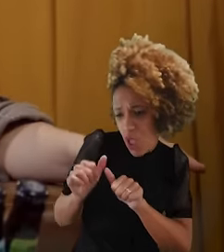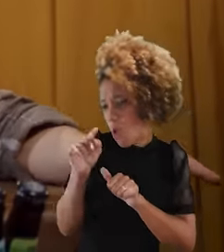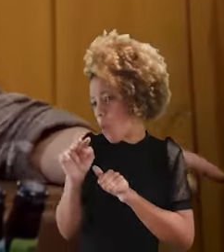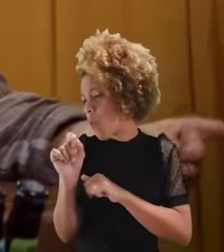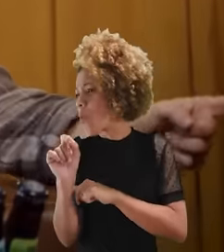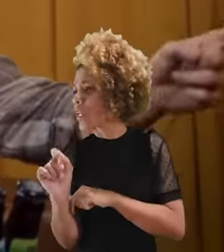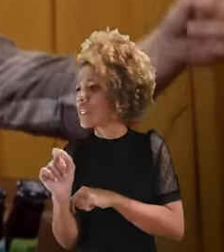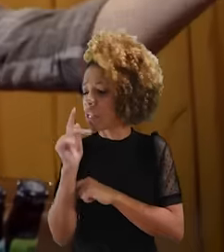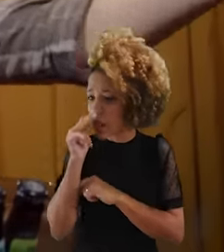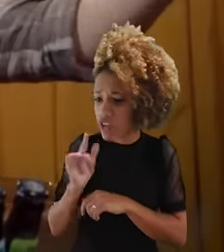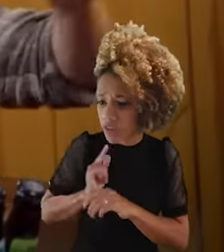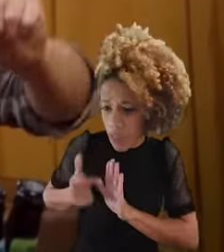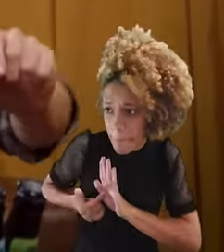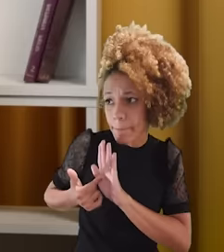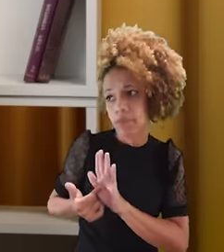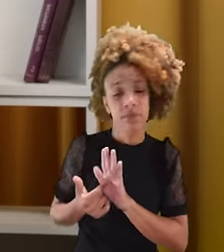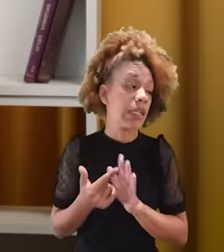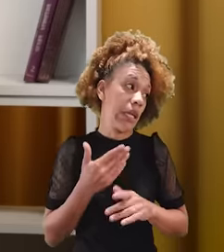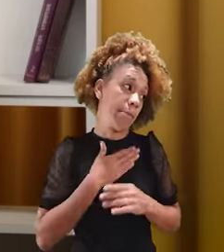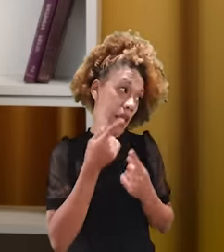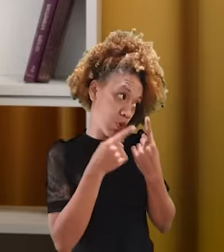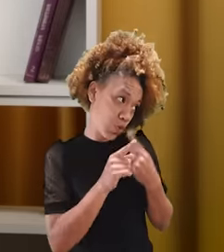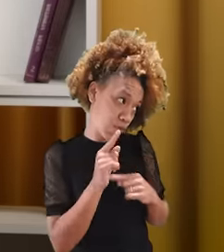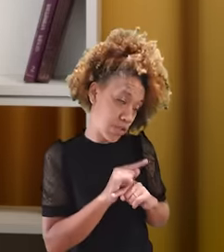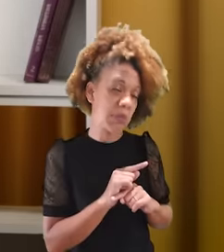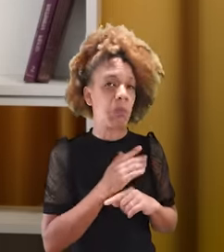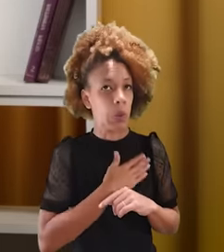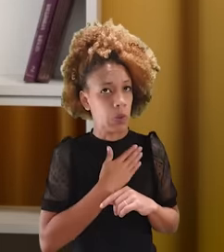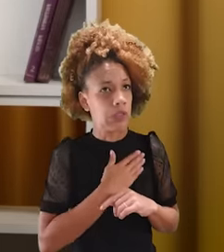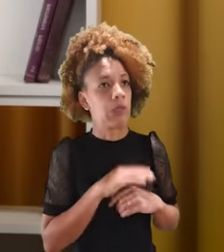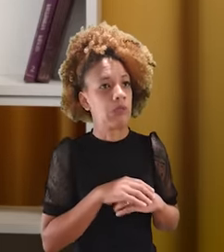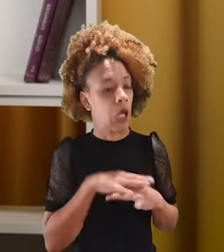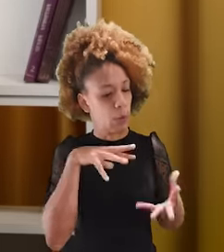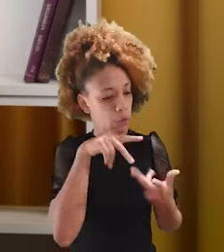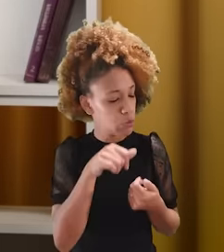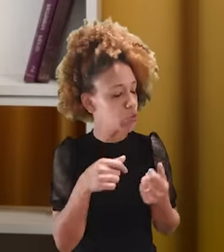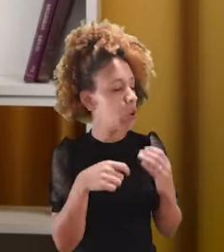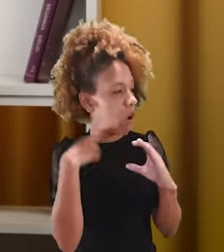que tem ali quer te mostrar e essa é minha dúvida sobre vocês mundo artístico né não vocês porque eu